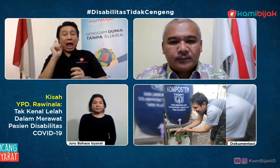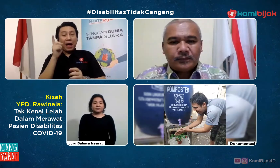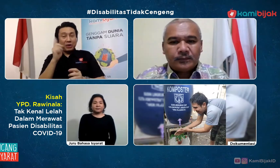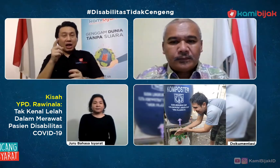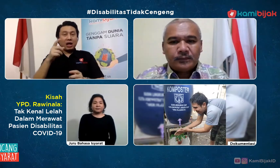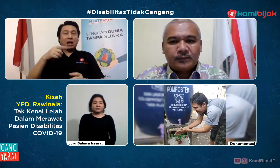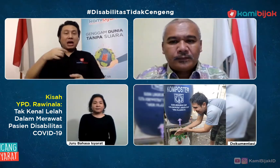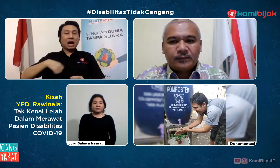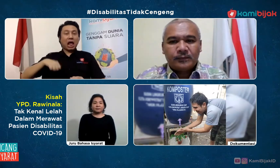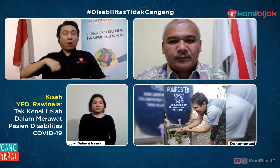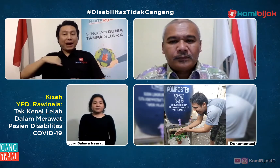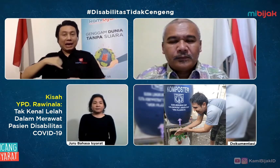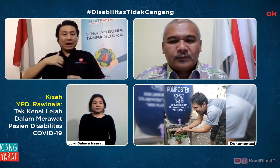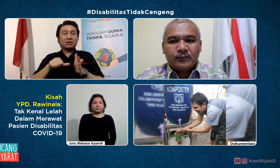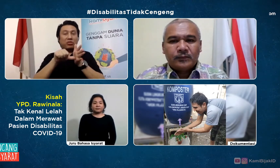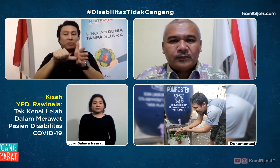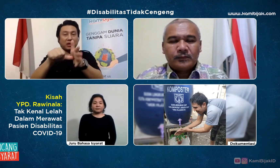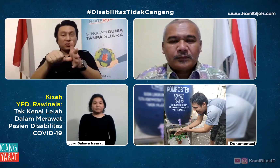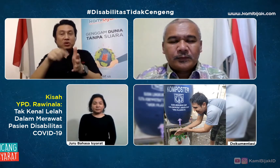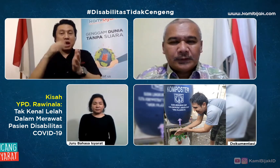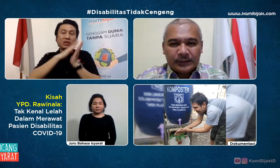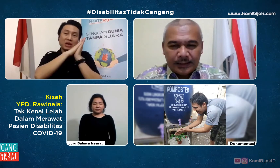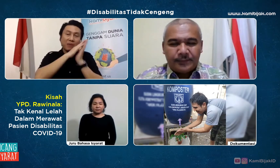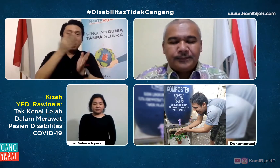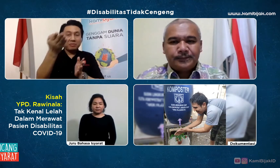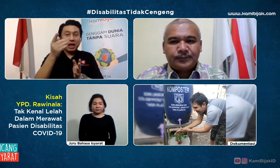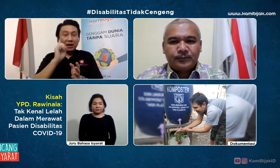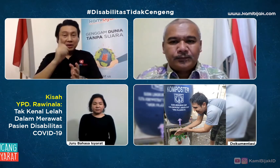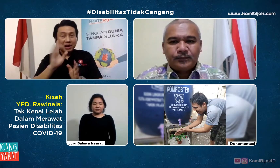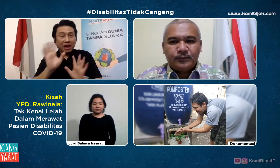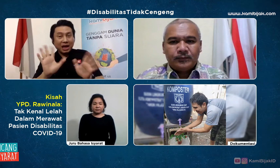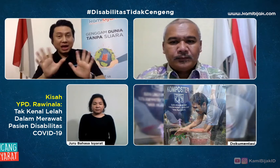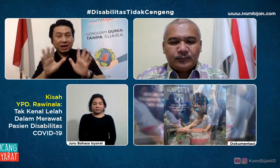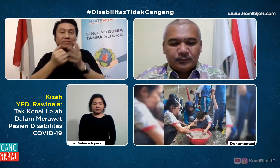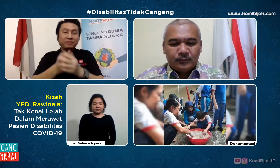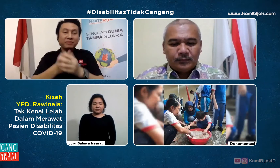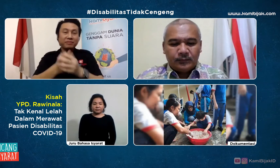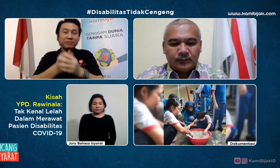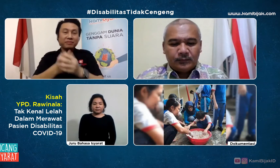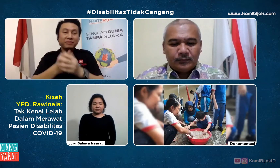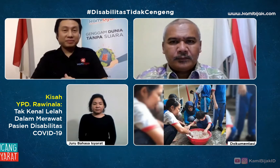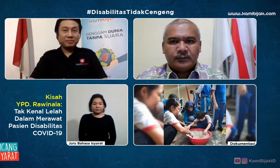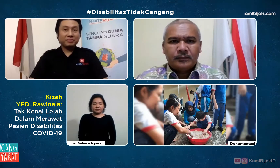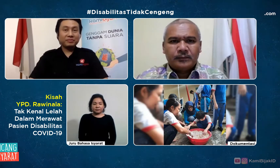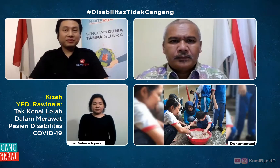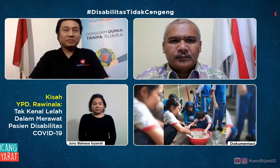Apakah saat ini sudah ada relawan yang bersedia membantu di asrama Rawinala?